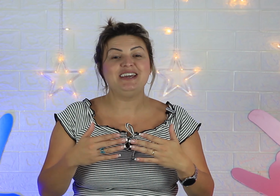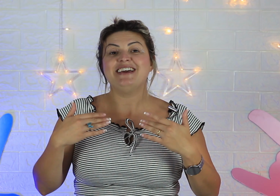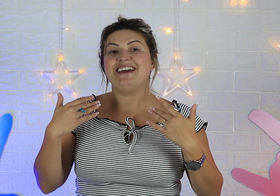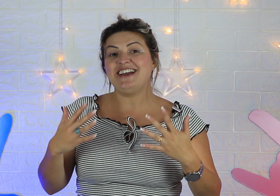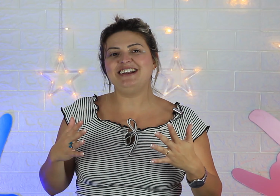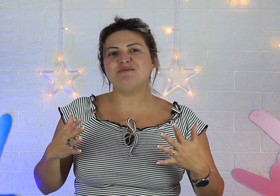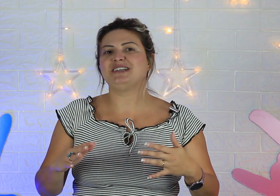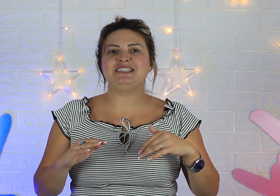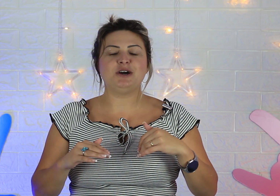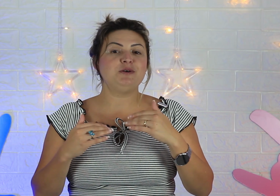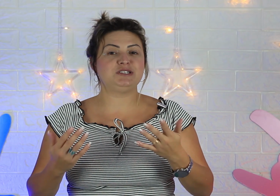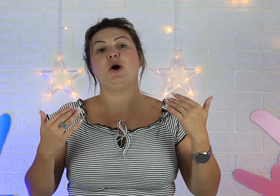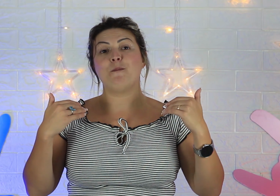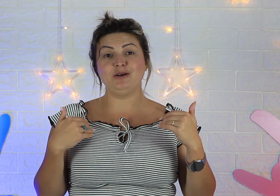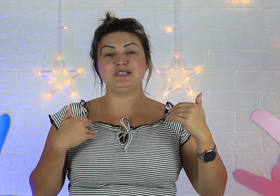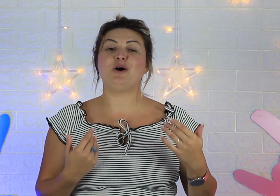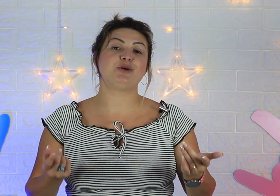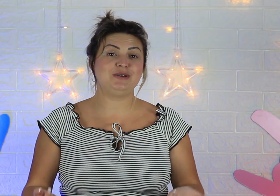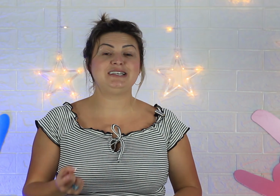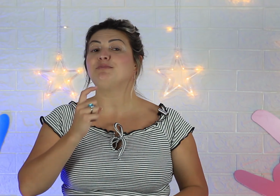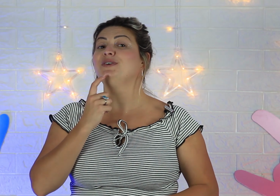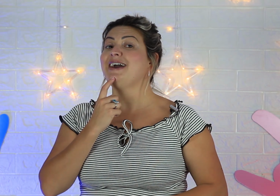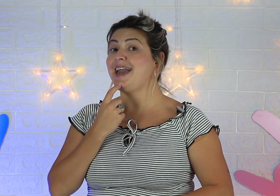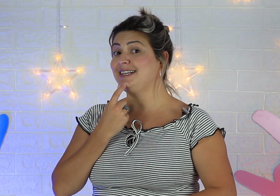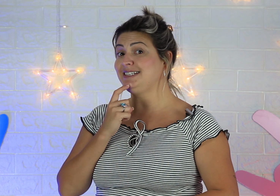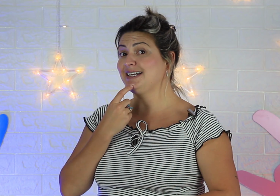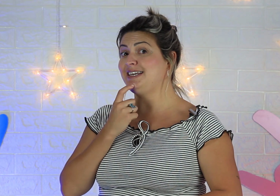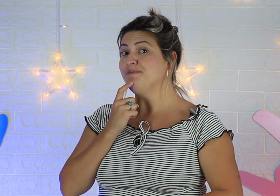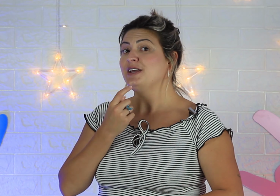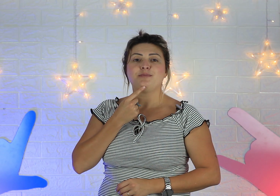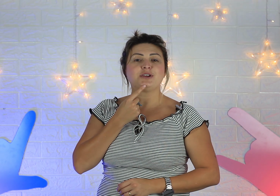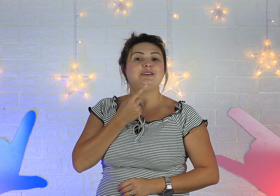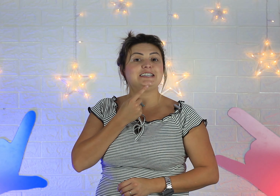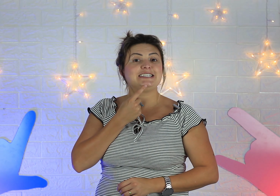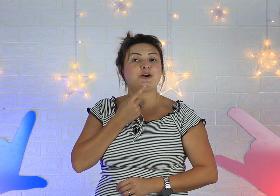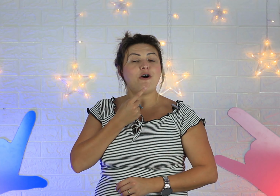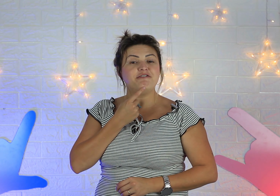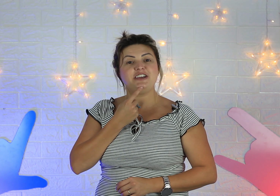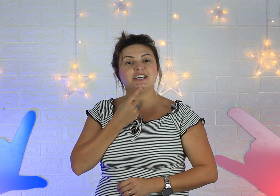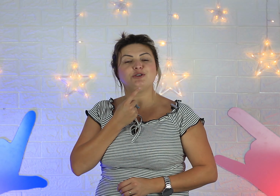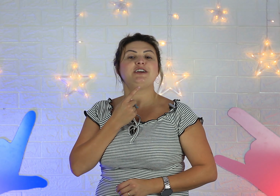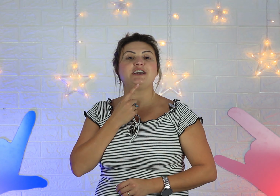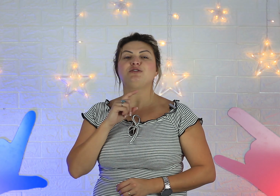nome em Libras então é um sinal o meu sinal por um exemplo é esse daqui por causa dessa covinha que